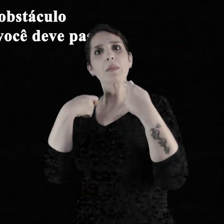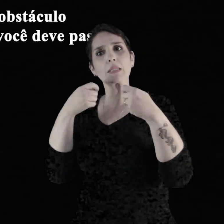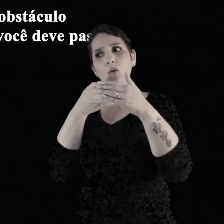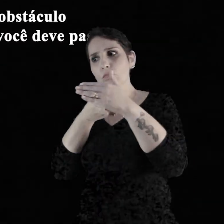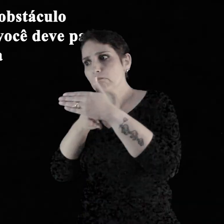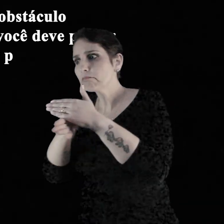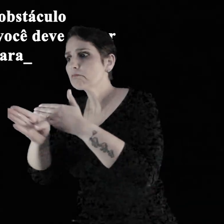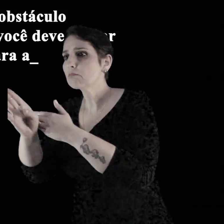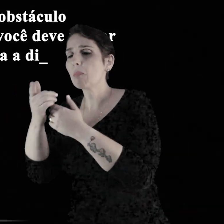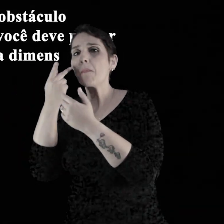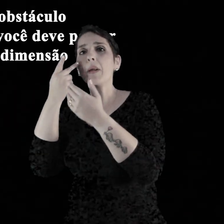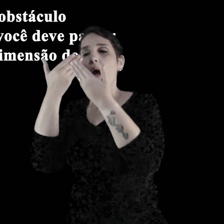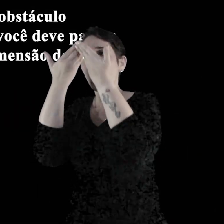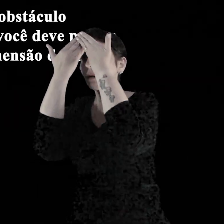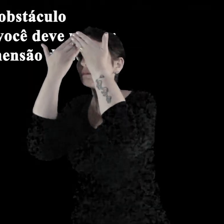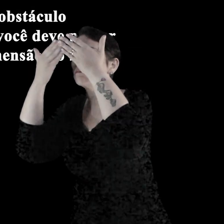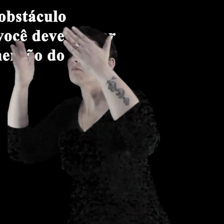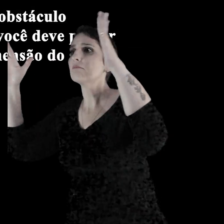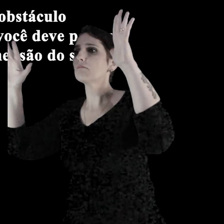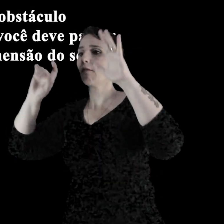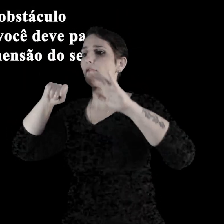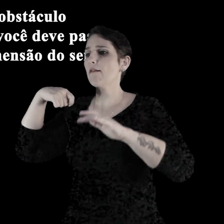para despertar para a dimensão do ser.